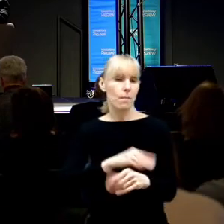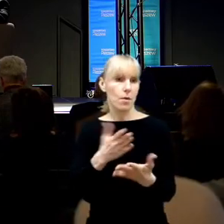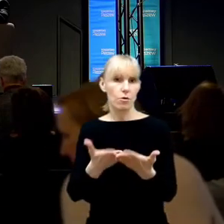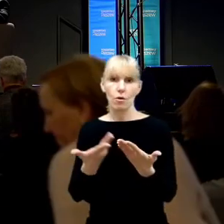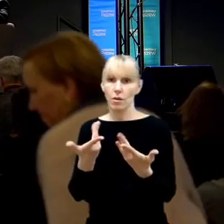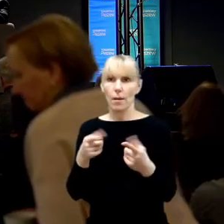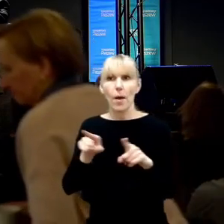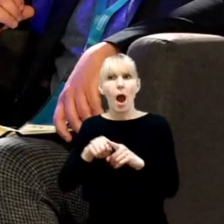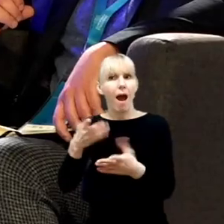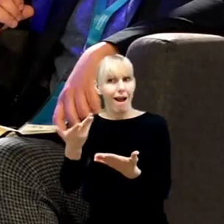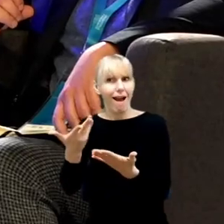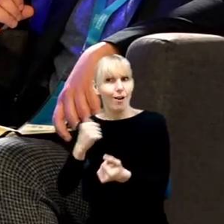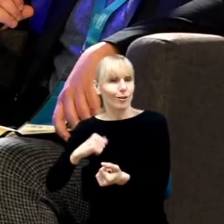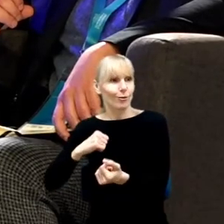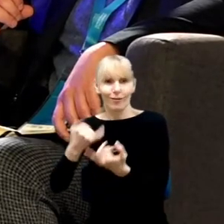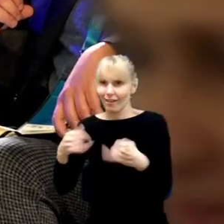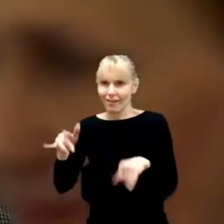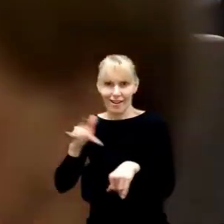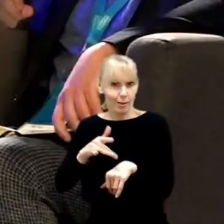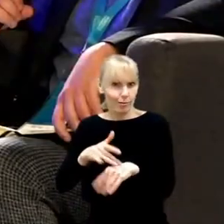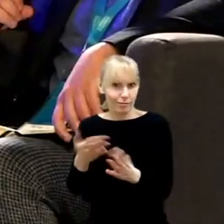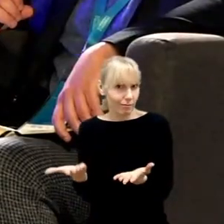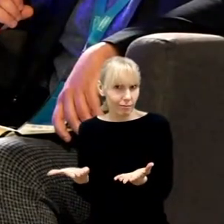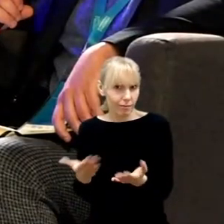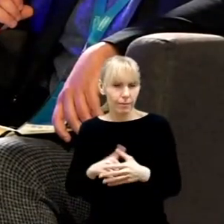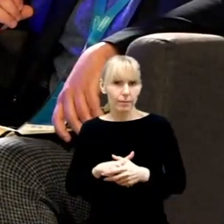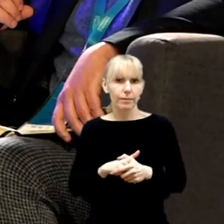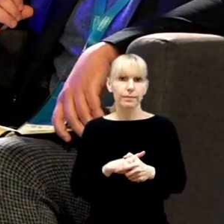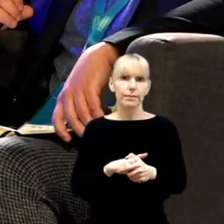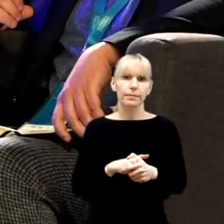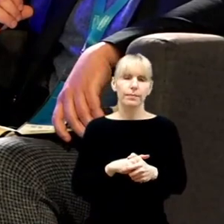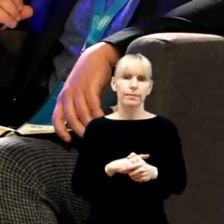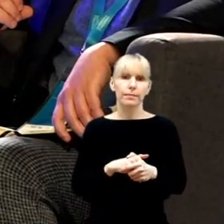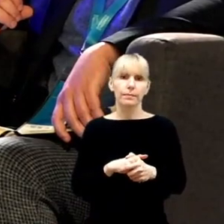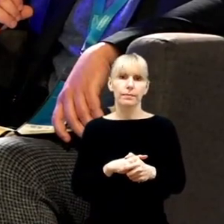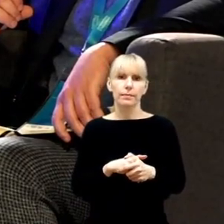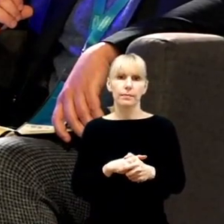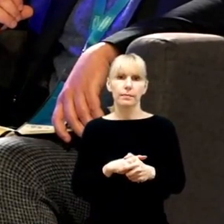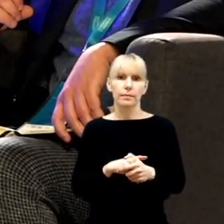No więc mieliśmy jakąś jaskółkę zmian, gdzie zaczeliśmy mówić o mieszkaniach wynajmowanych